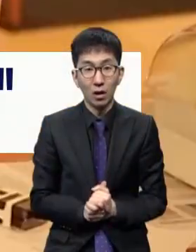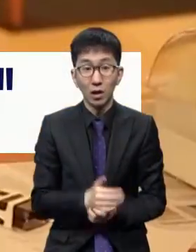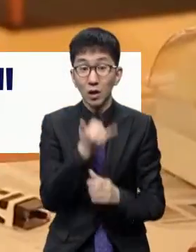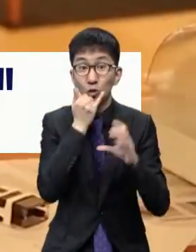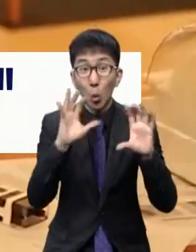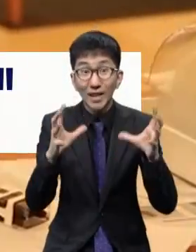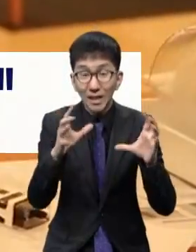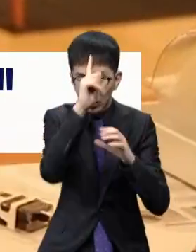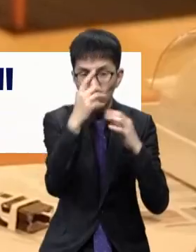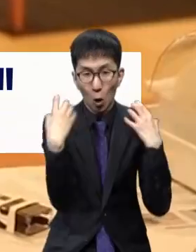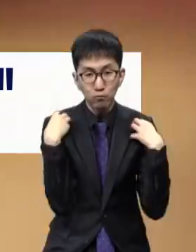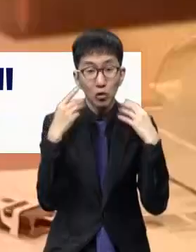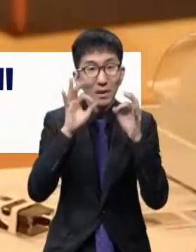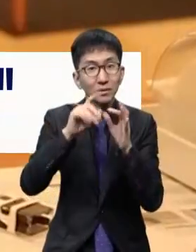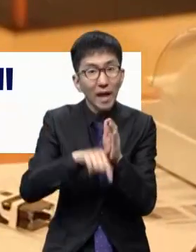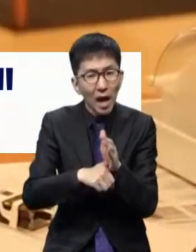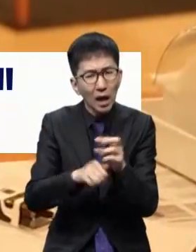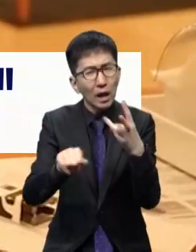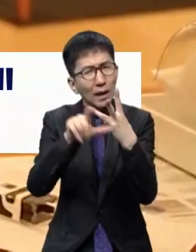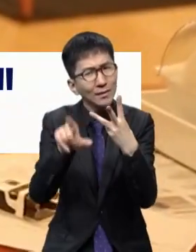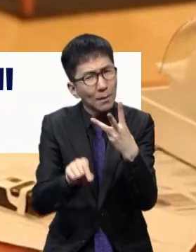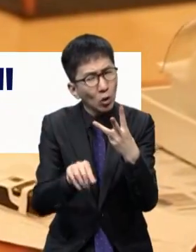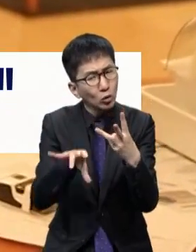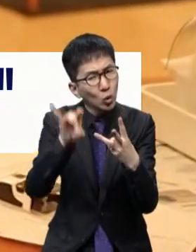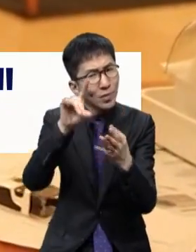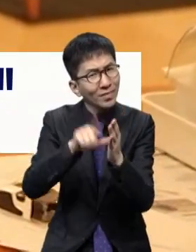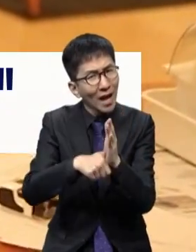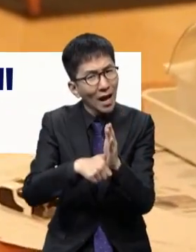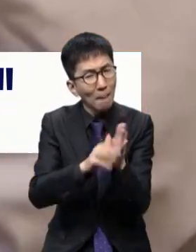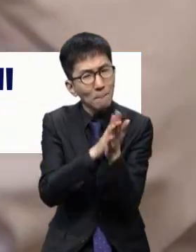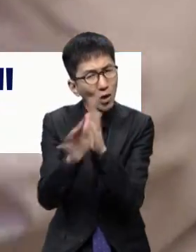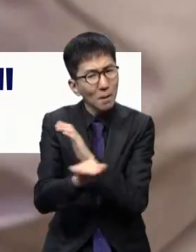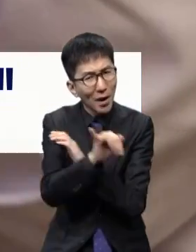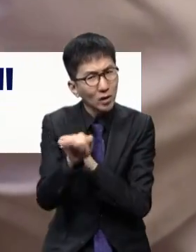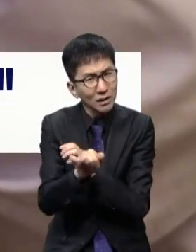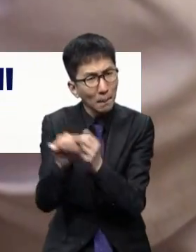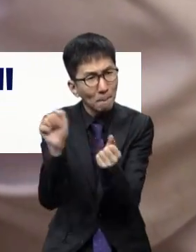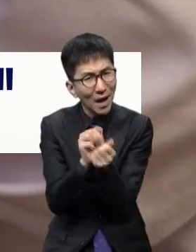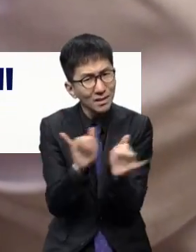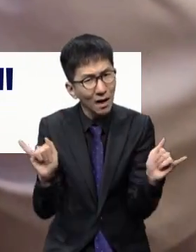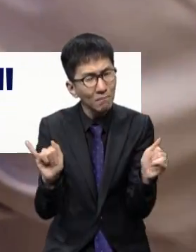독일 질병보건당국은 이런 속도라면 다음 달 초에는 변이 바이러스 비율이 80%에 이를 것으로 예상했습니다.